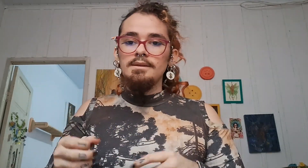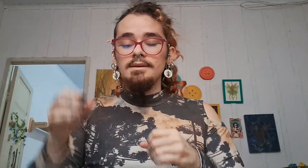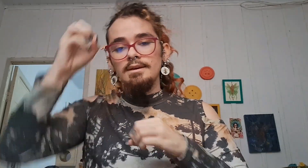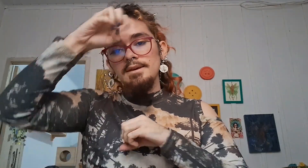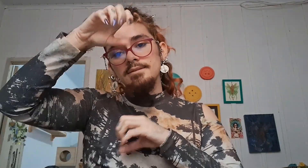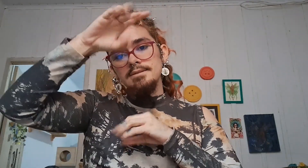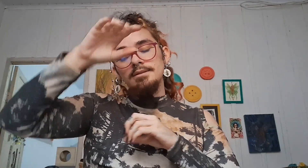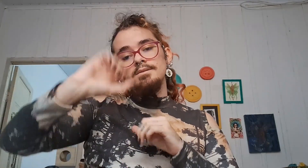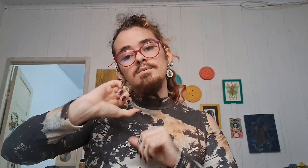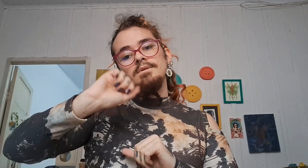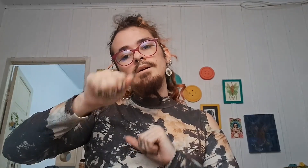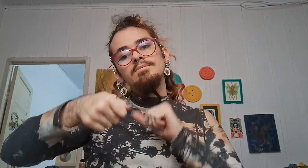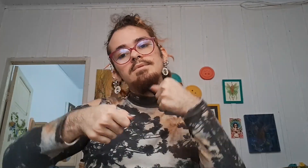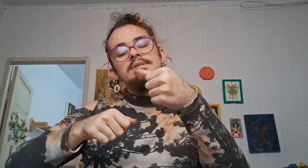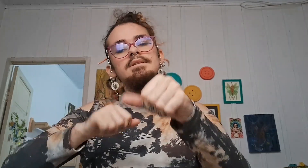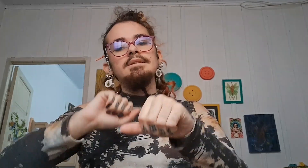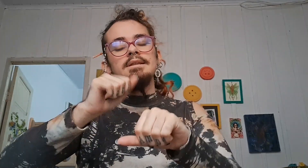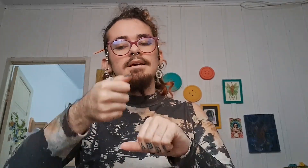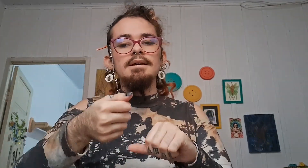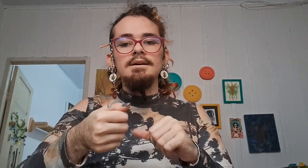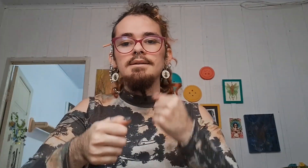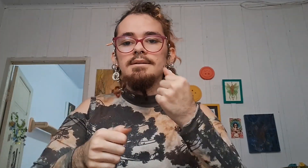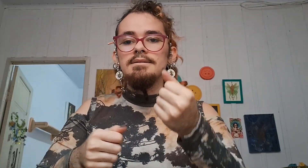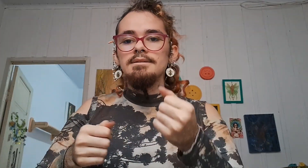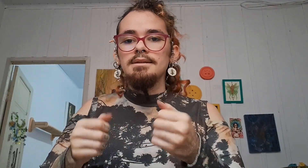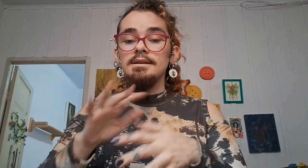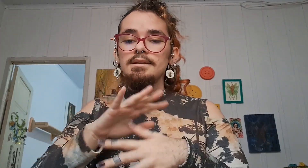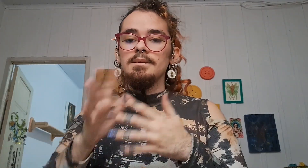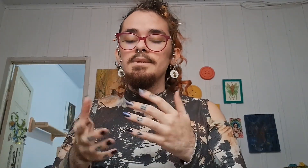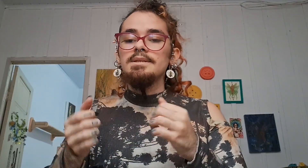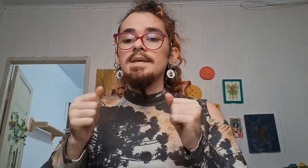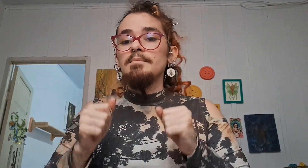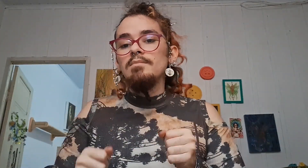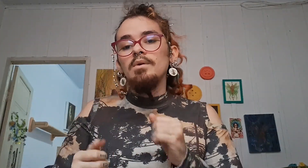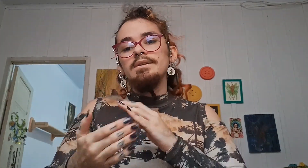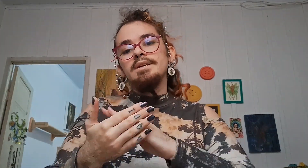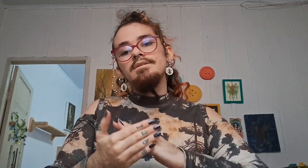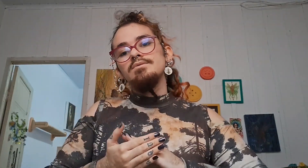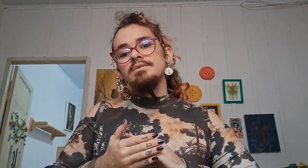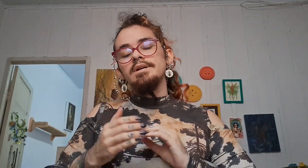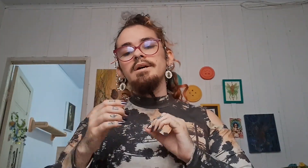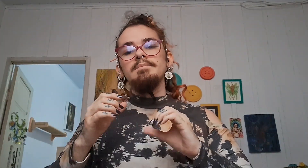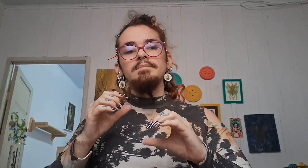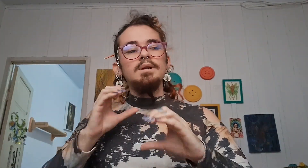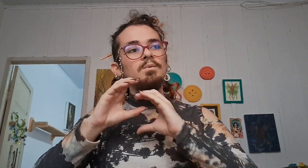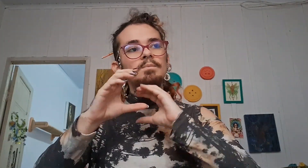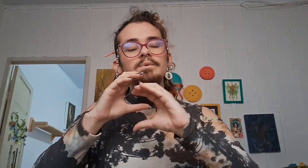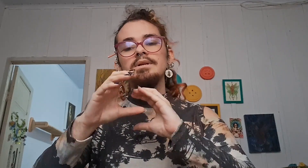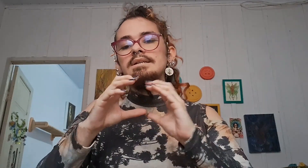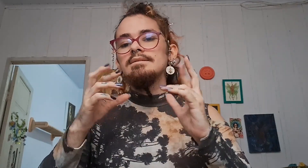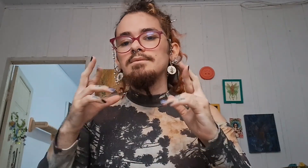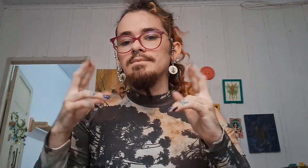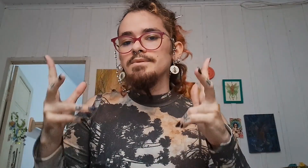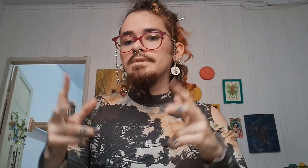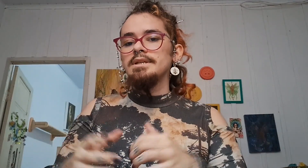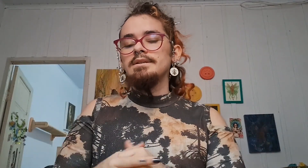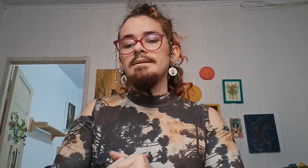ensinando sinais em libras que podem ajudar na comunicação alternativa